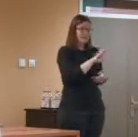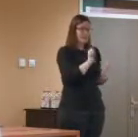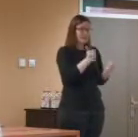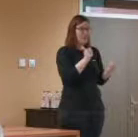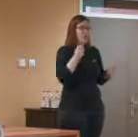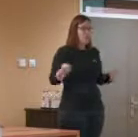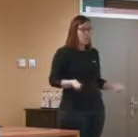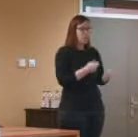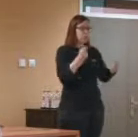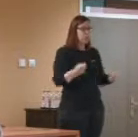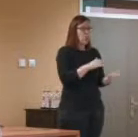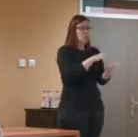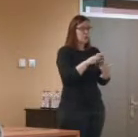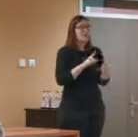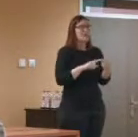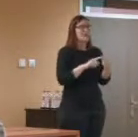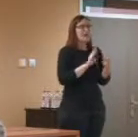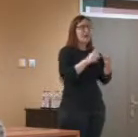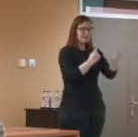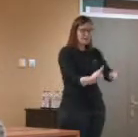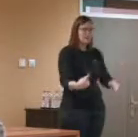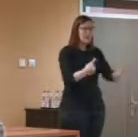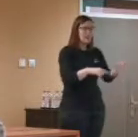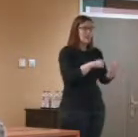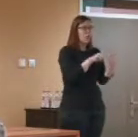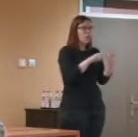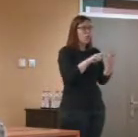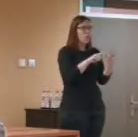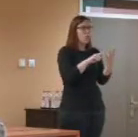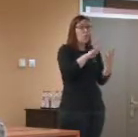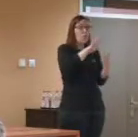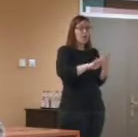Cuatro, y la Cadena Ser, hubo un momento en el año 2009 que es